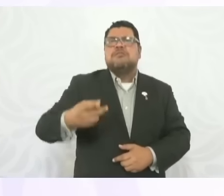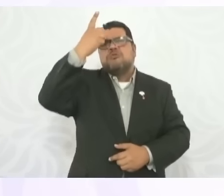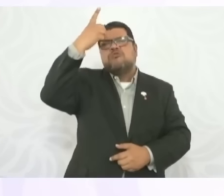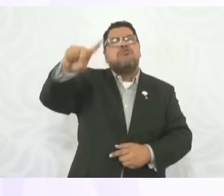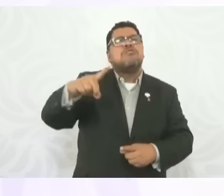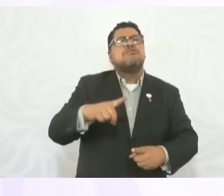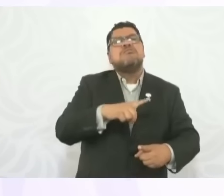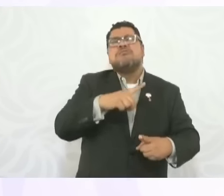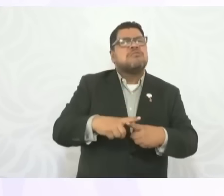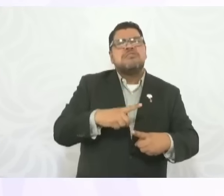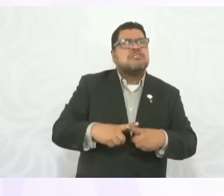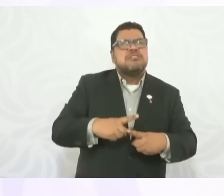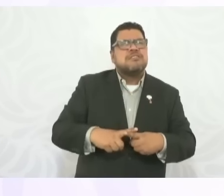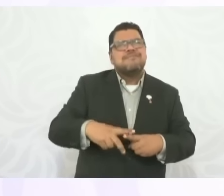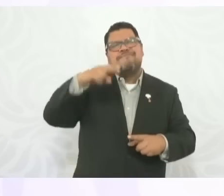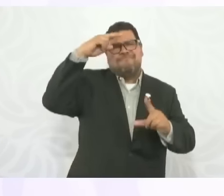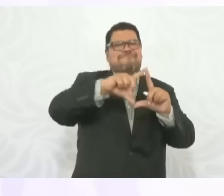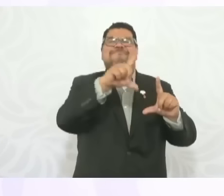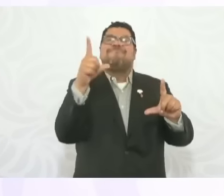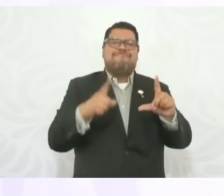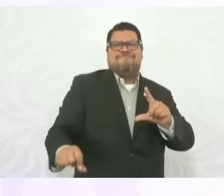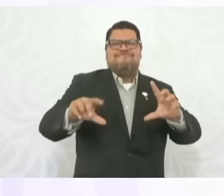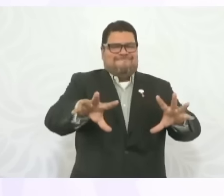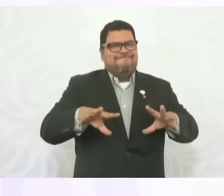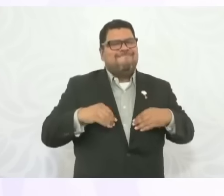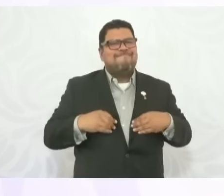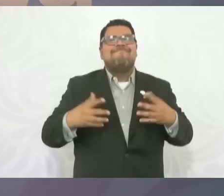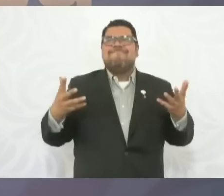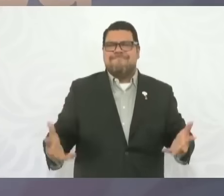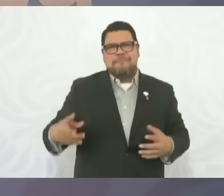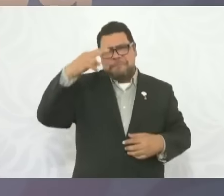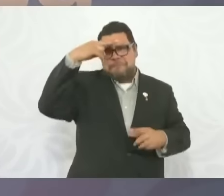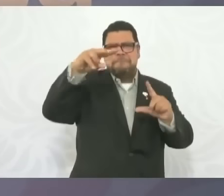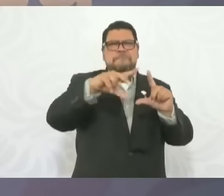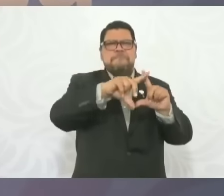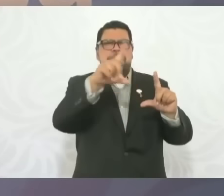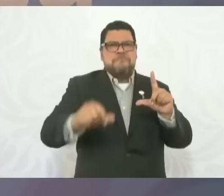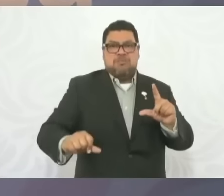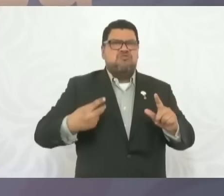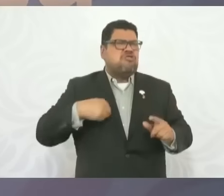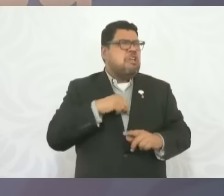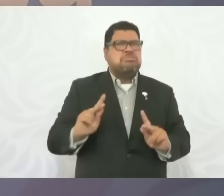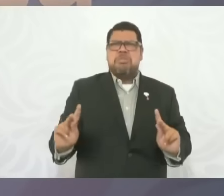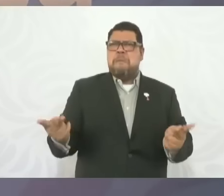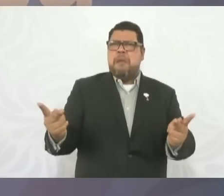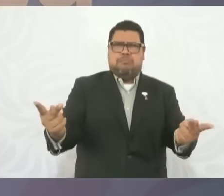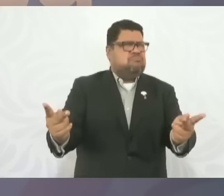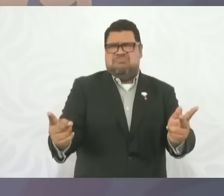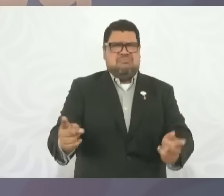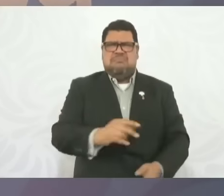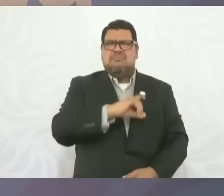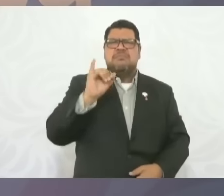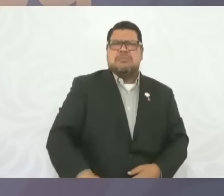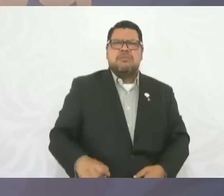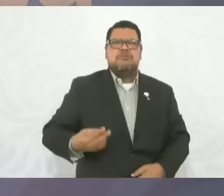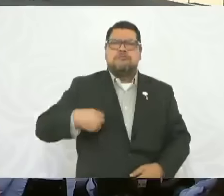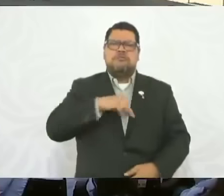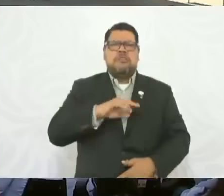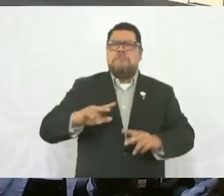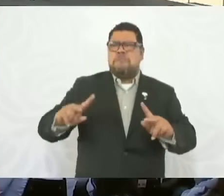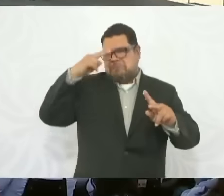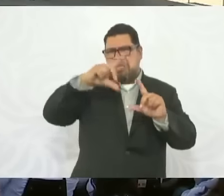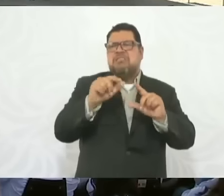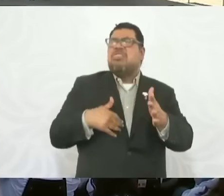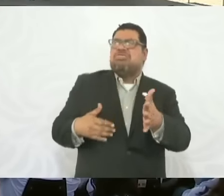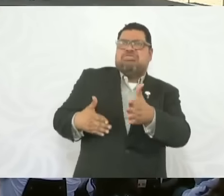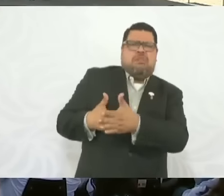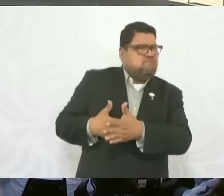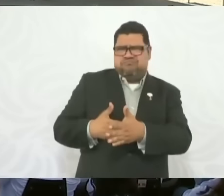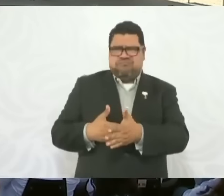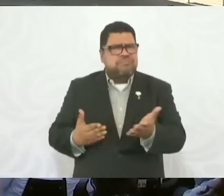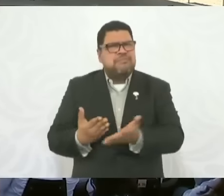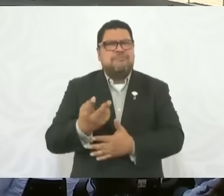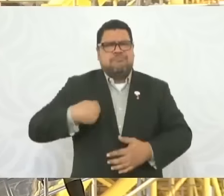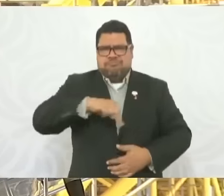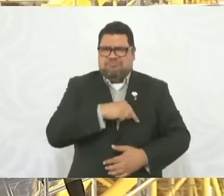legítimo, el pueblo de México. México no se vende, México no se entrega, México se defiende. Que viva